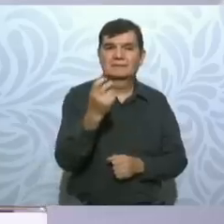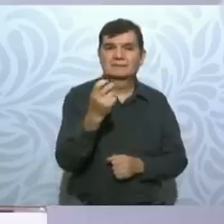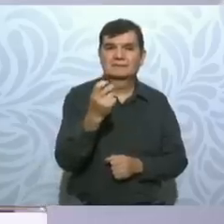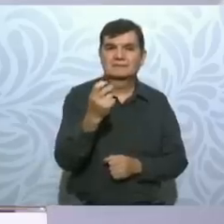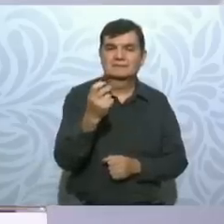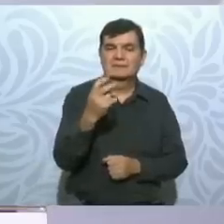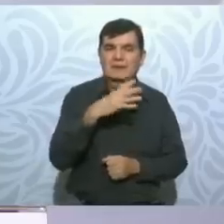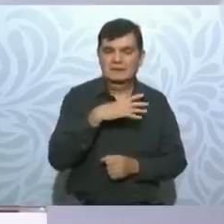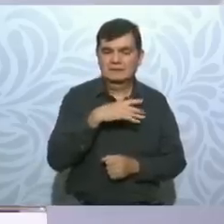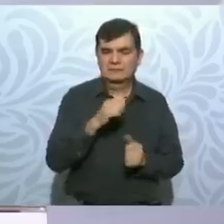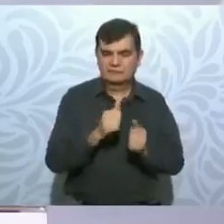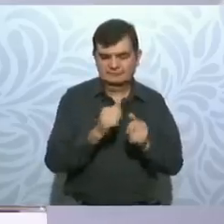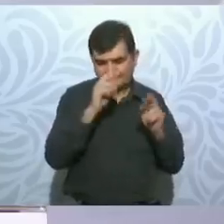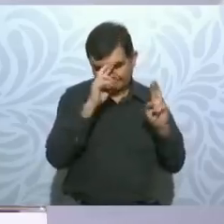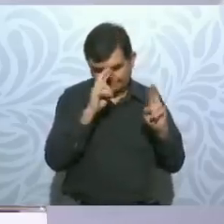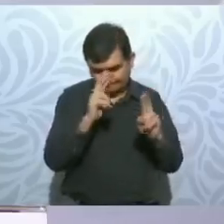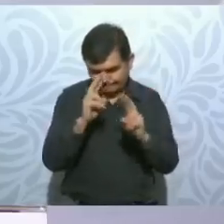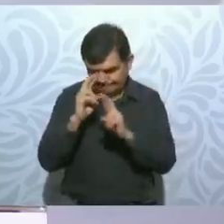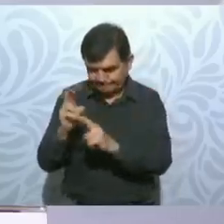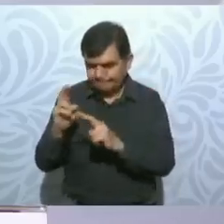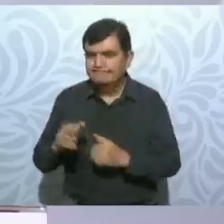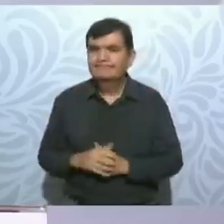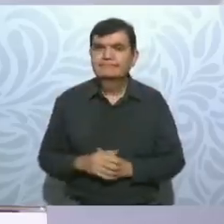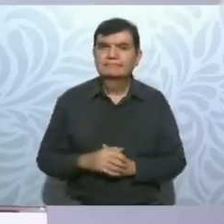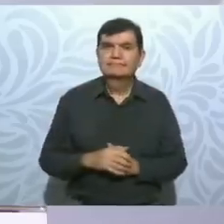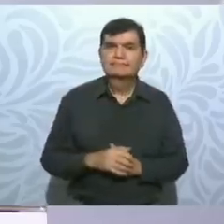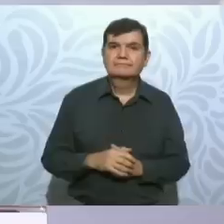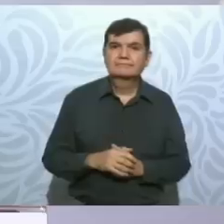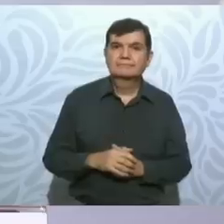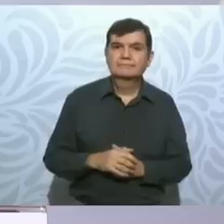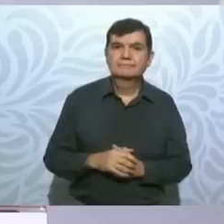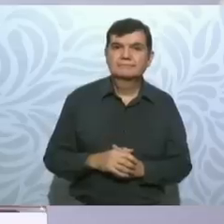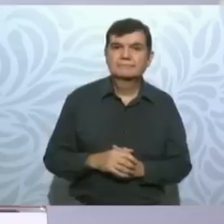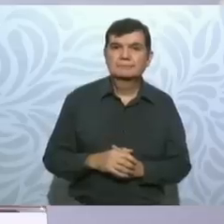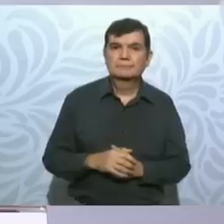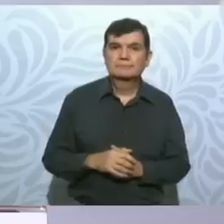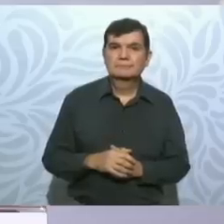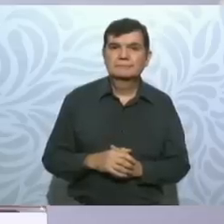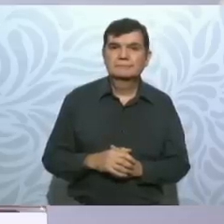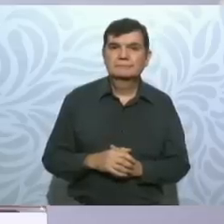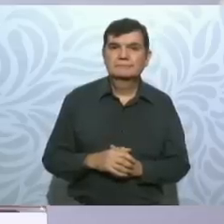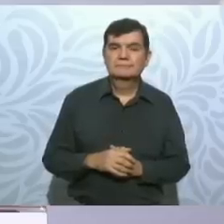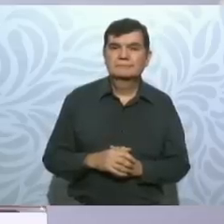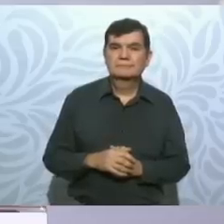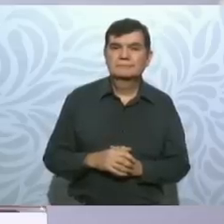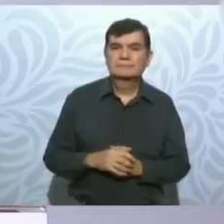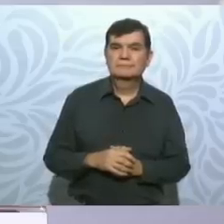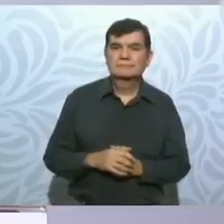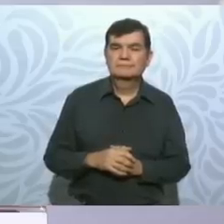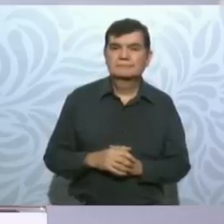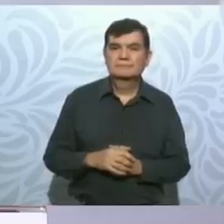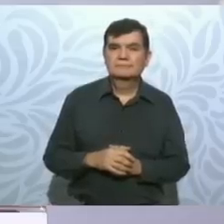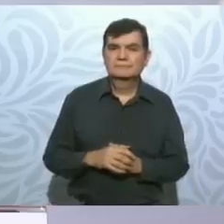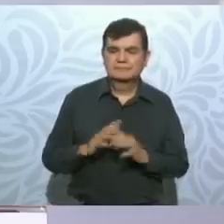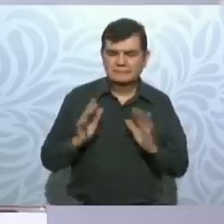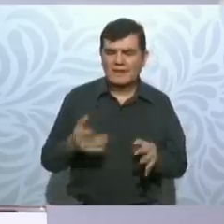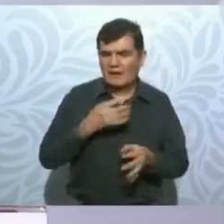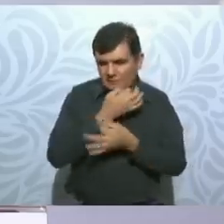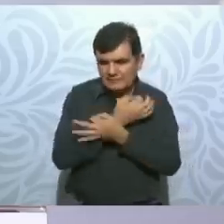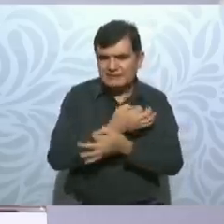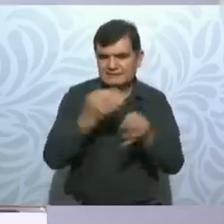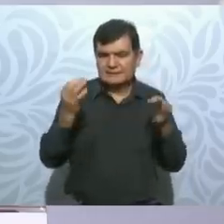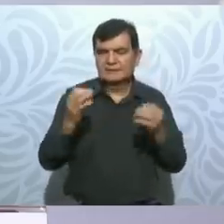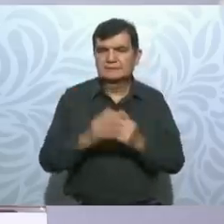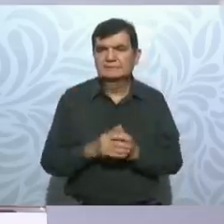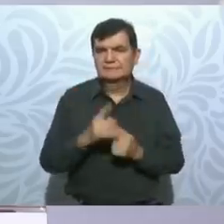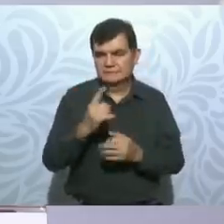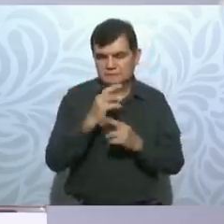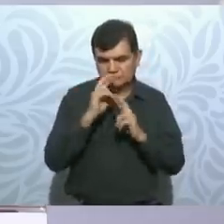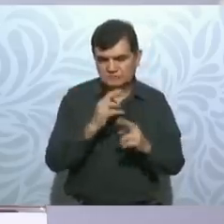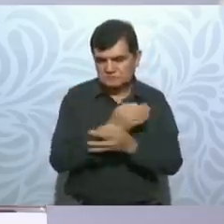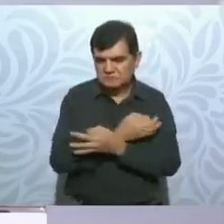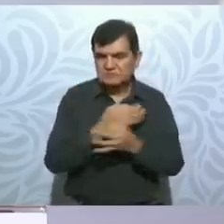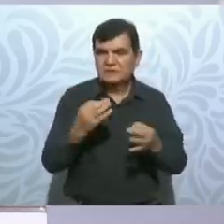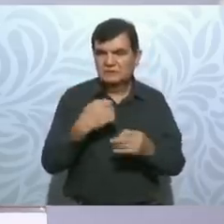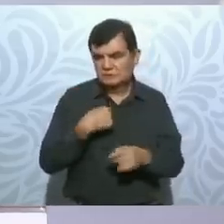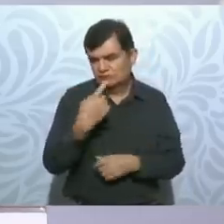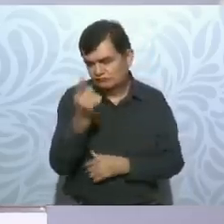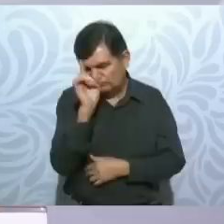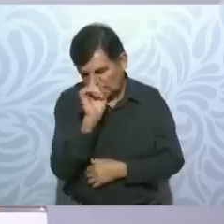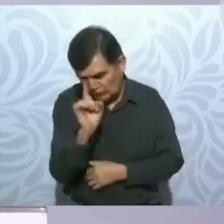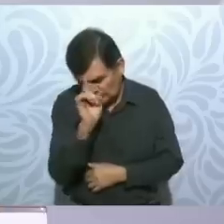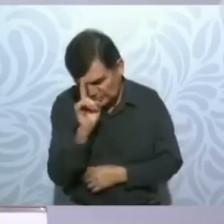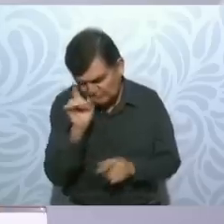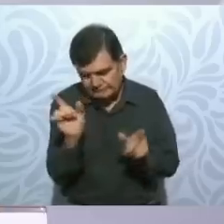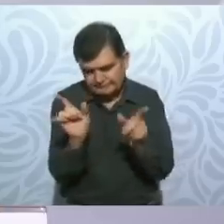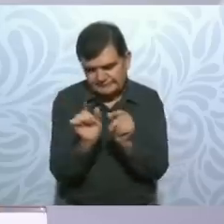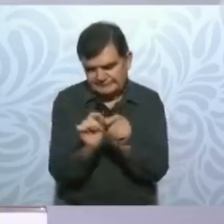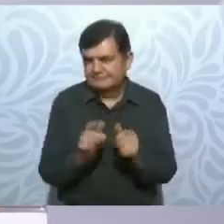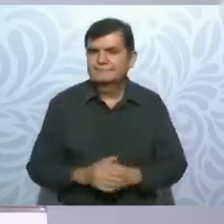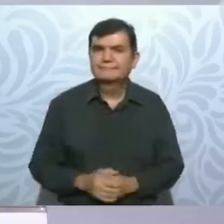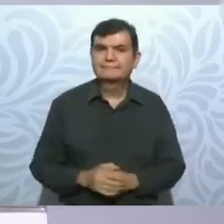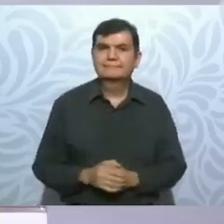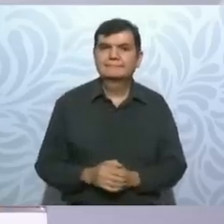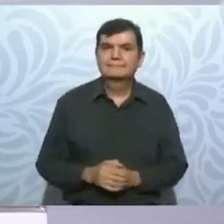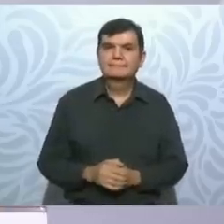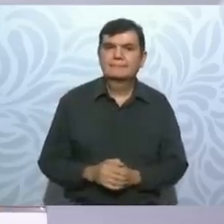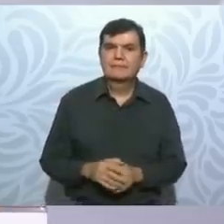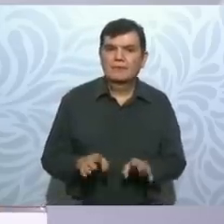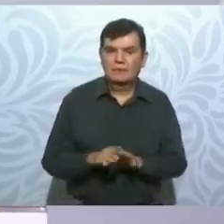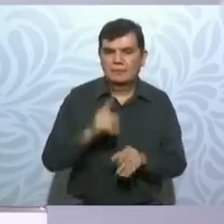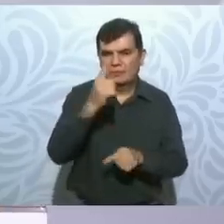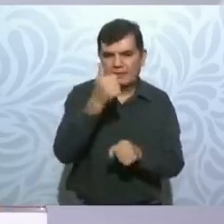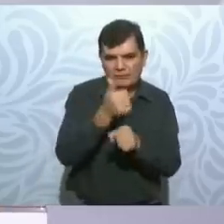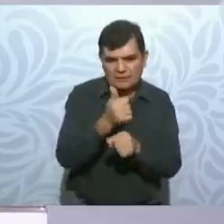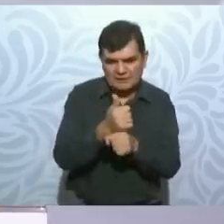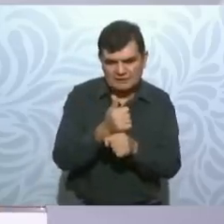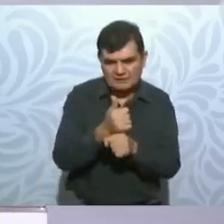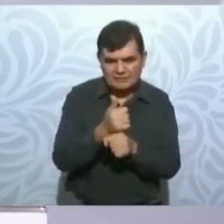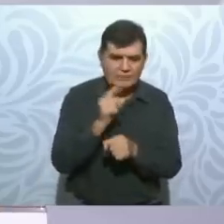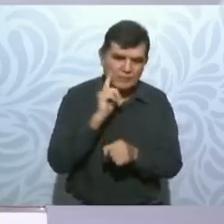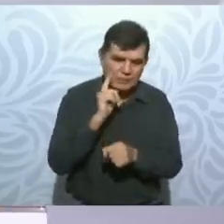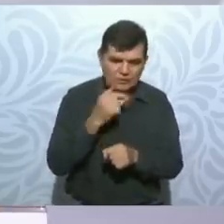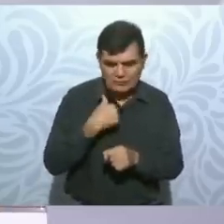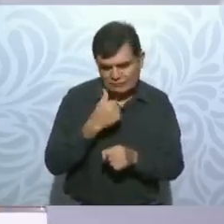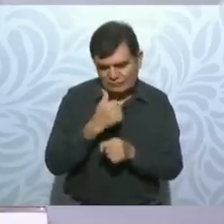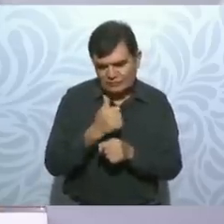respetuosa ya no mensaje un respetuoso mensaje consejo eh de una abuelita presidenta de la